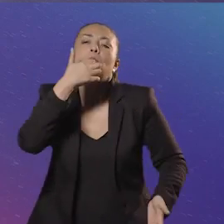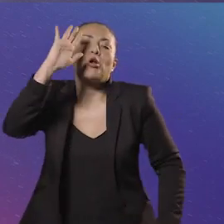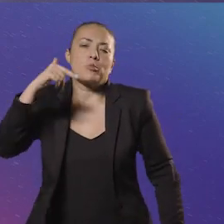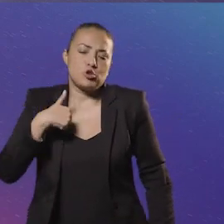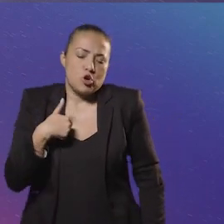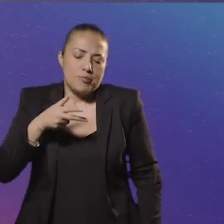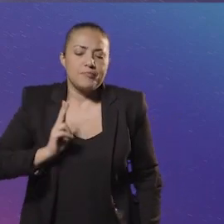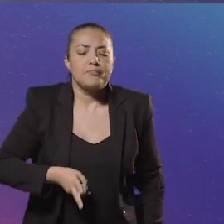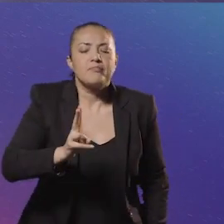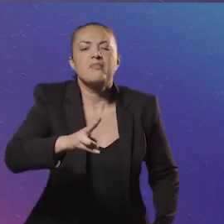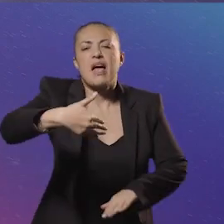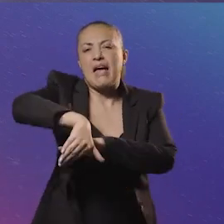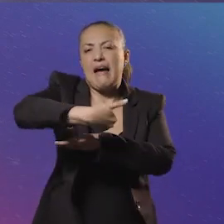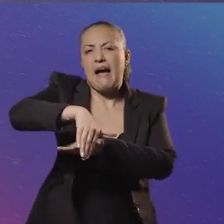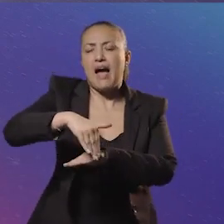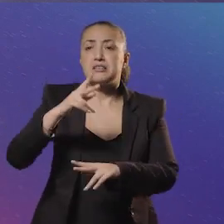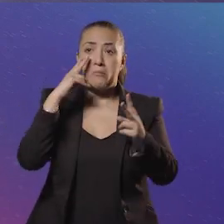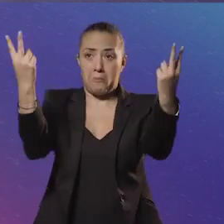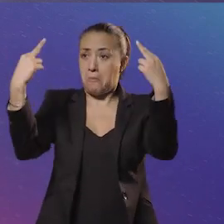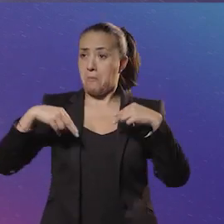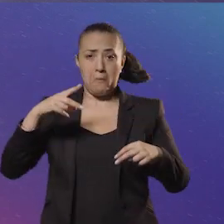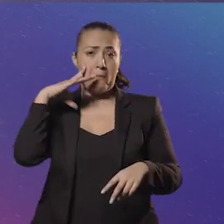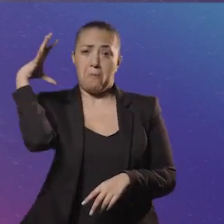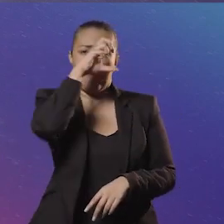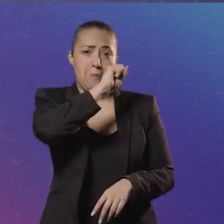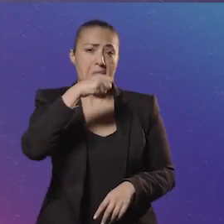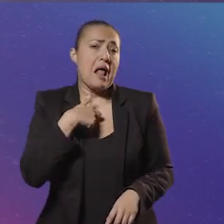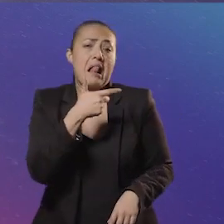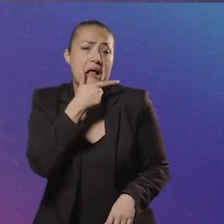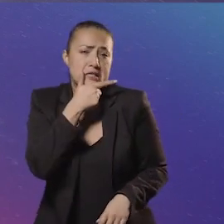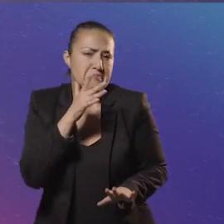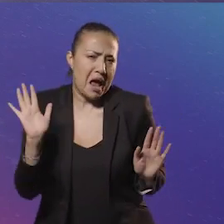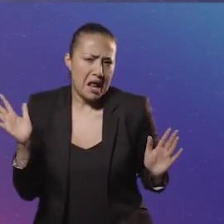si yo voy por la calle y la gente no se da cuenta de que soy lesbiana, que es muy probable que no se den cuenta,